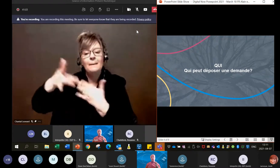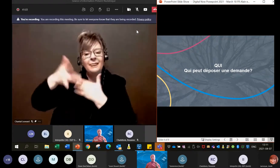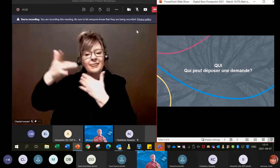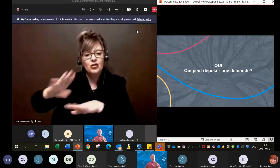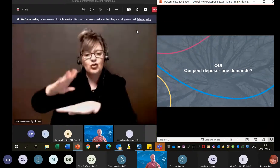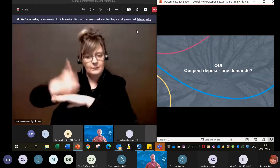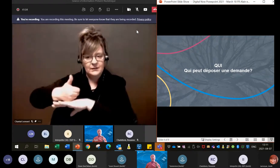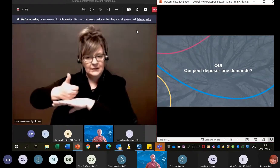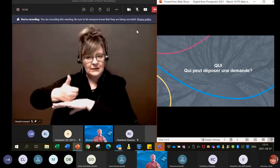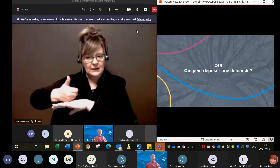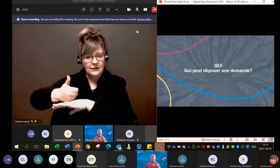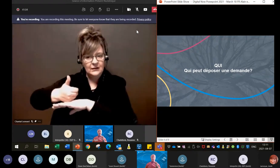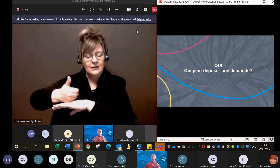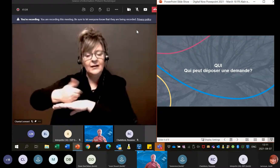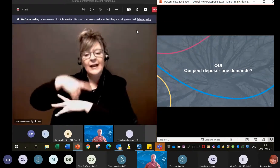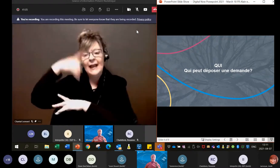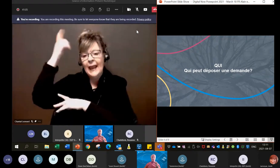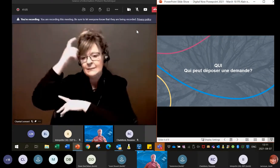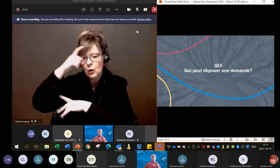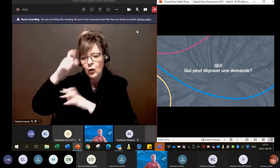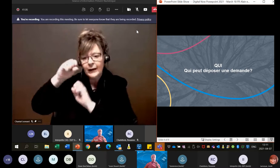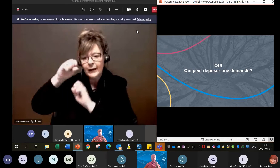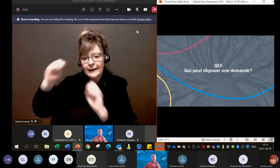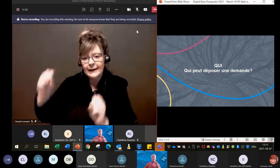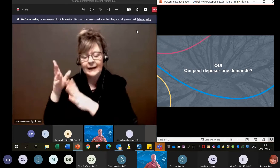d’Explorer et créer.